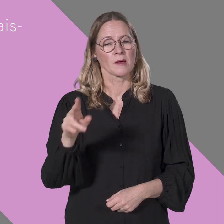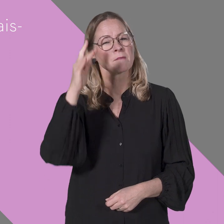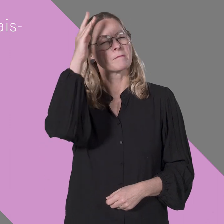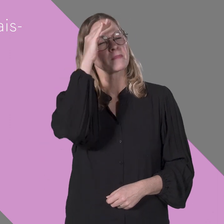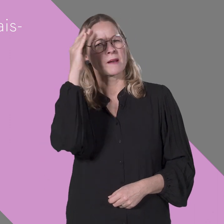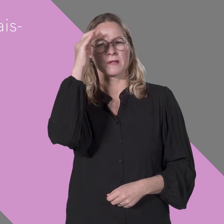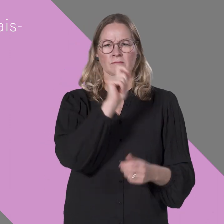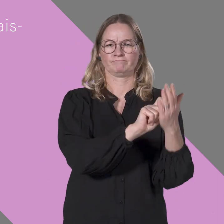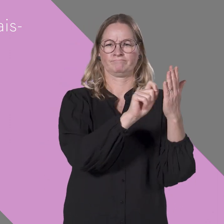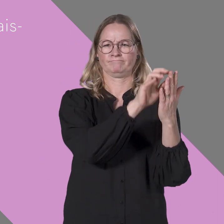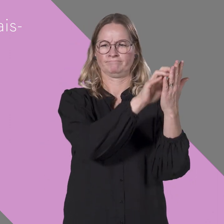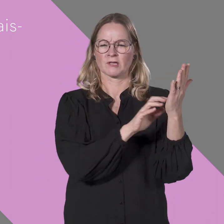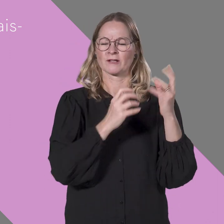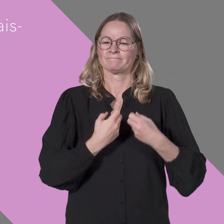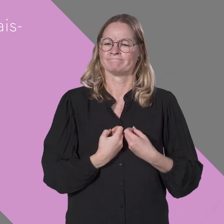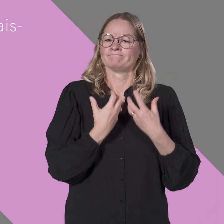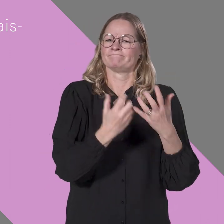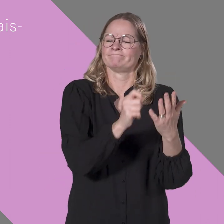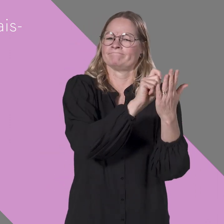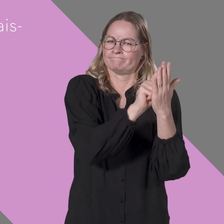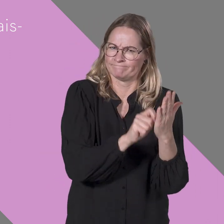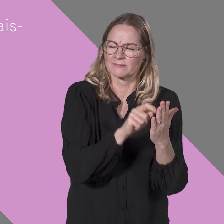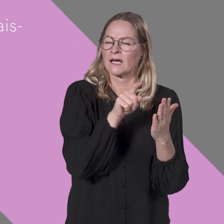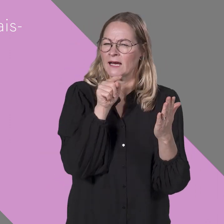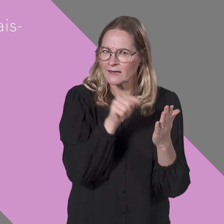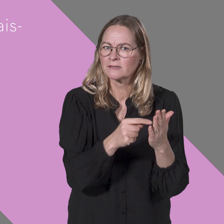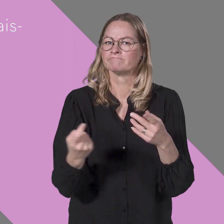on kirjoittanut mielipidekirjoituksen, jossa hän ilmaisee pettymyksensä -